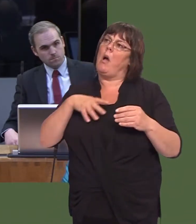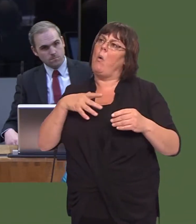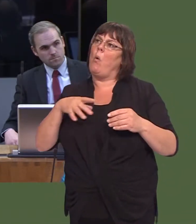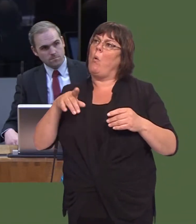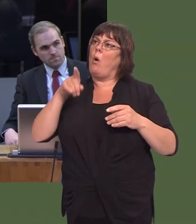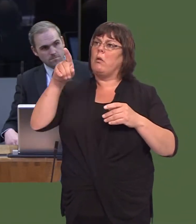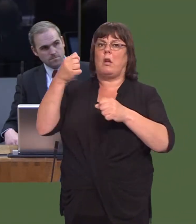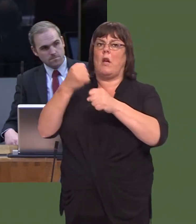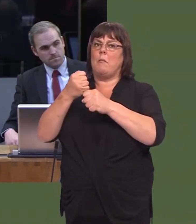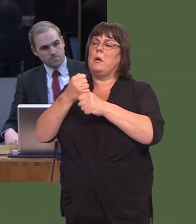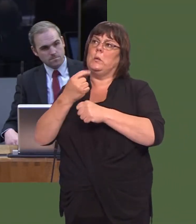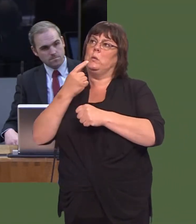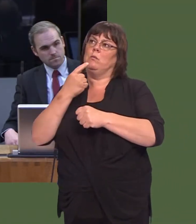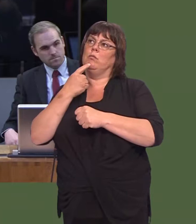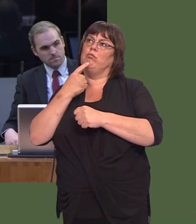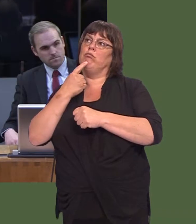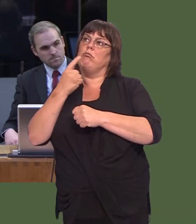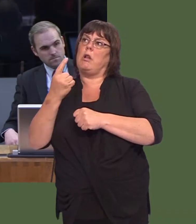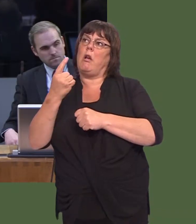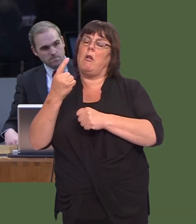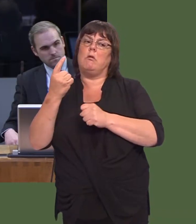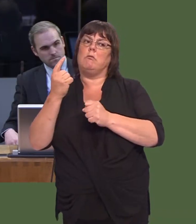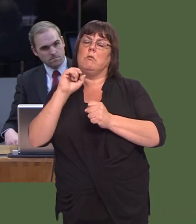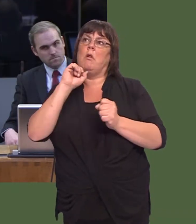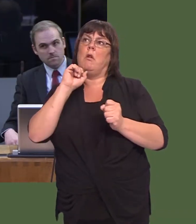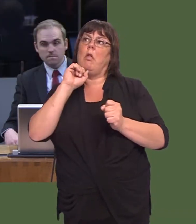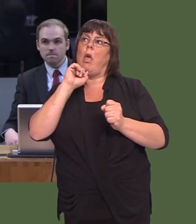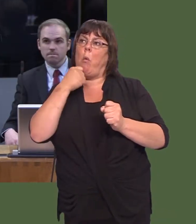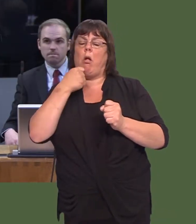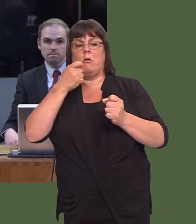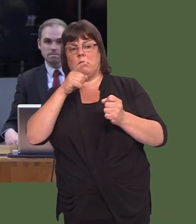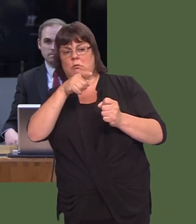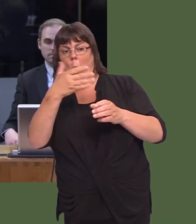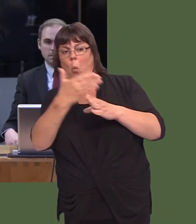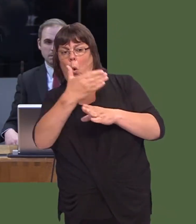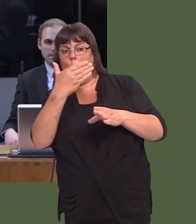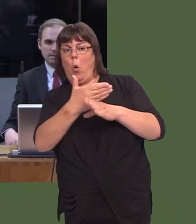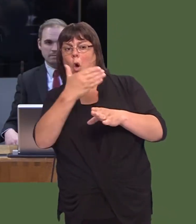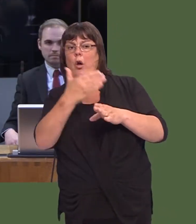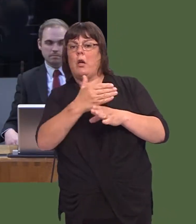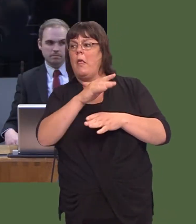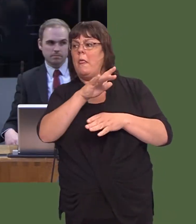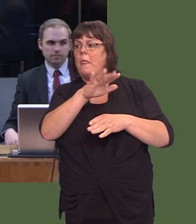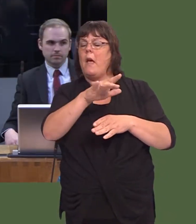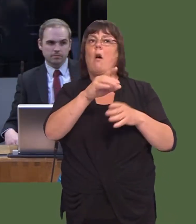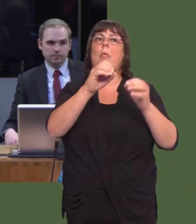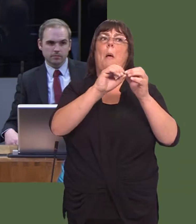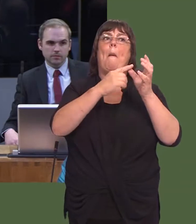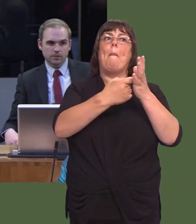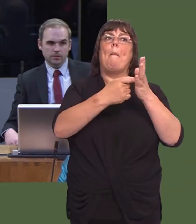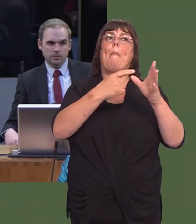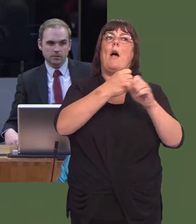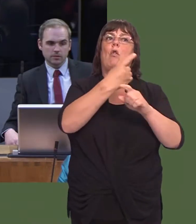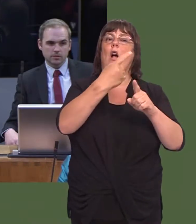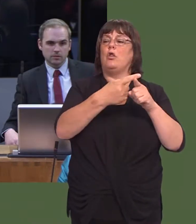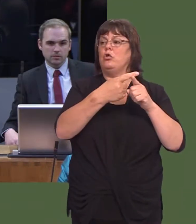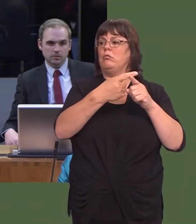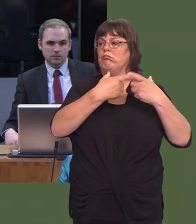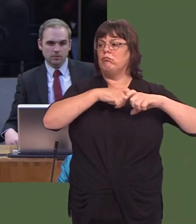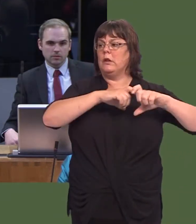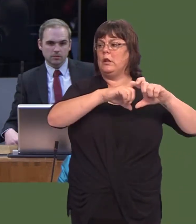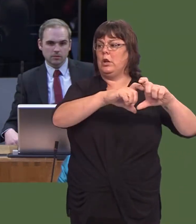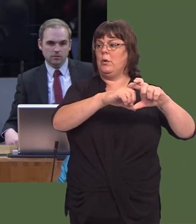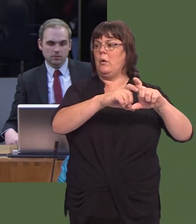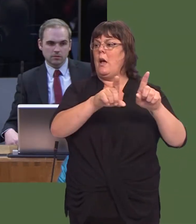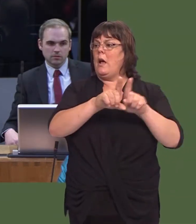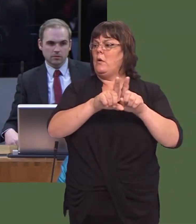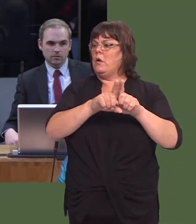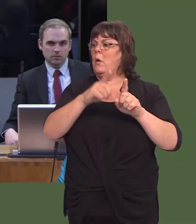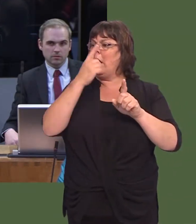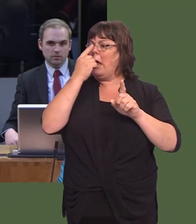atgyweirio y morglawdd hefyd yn yr hirdymor, ond a gawn ni ymrwymiad byrdymor rwan fod